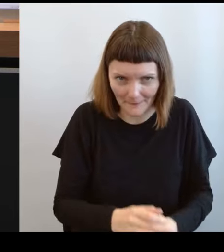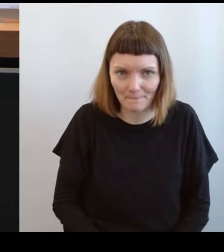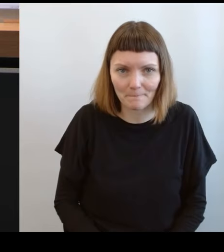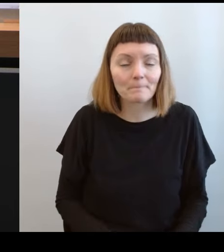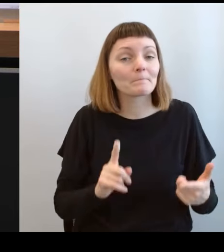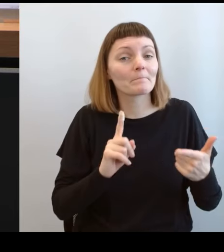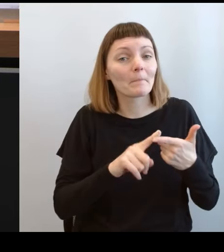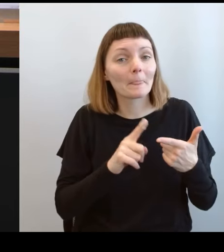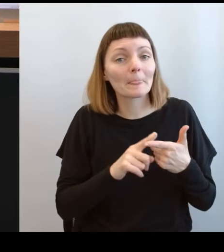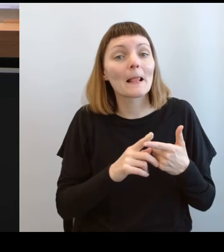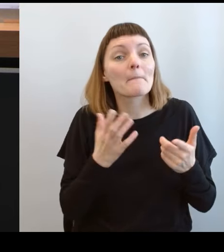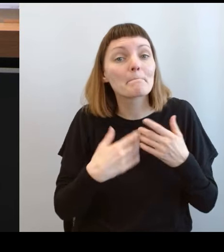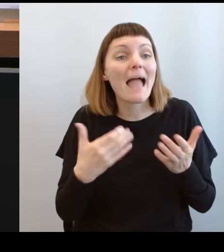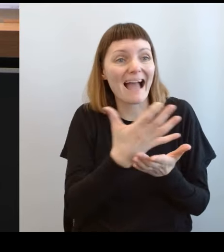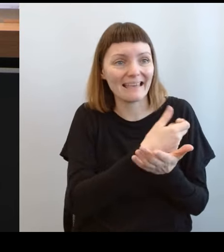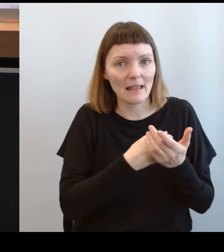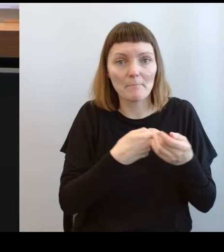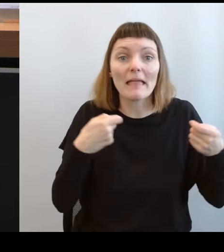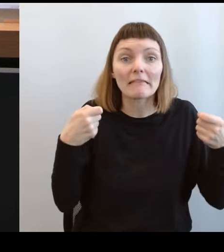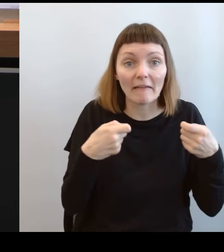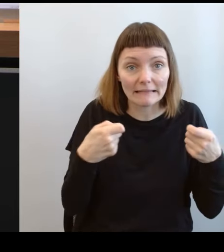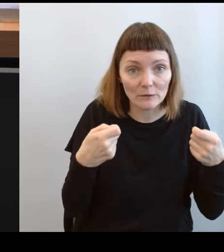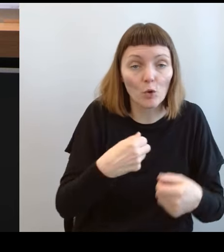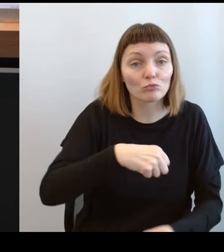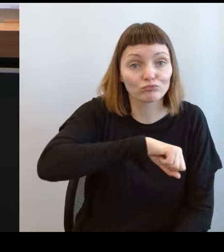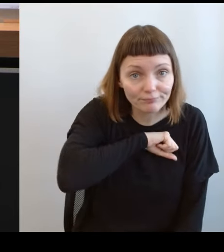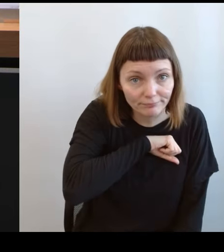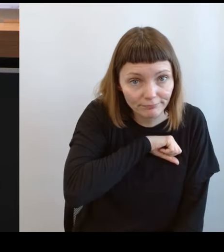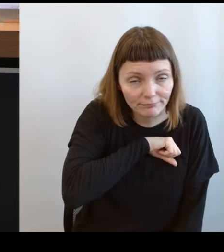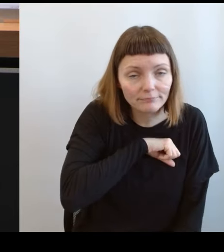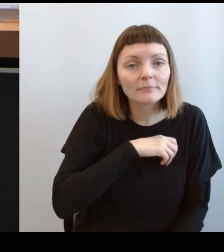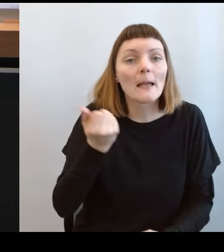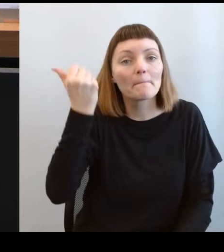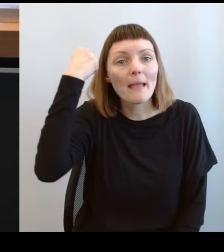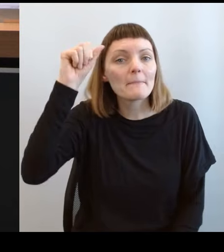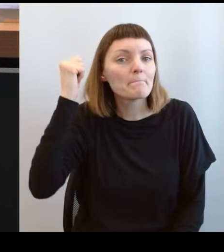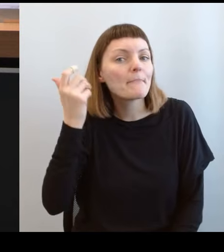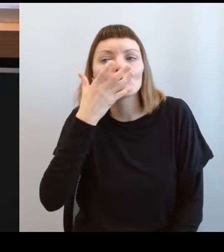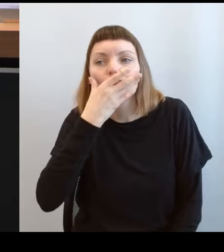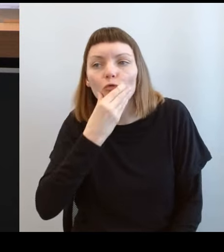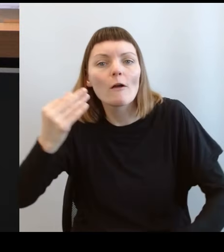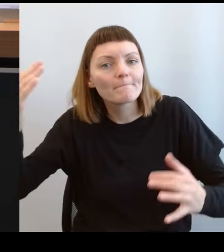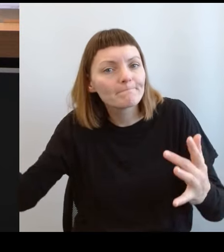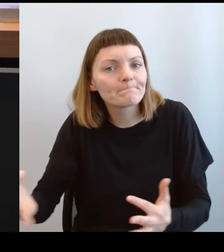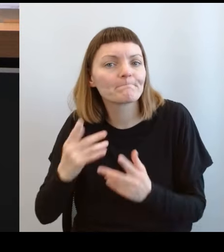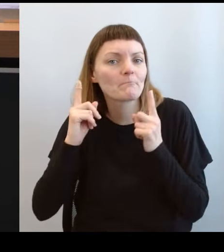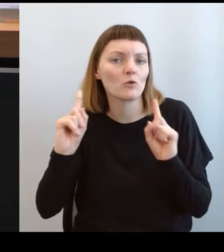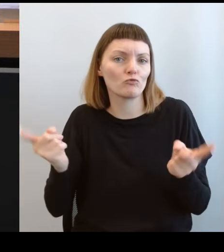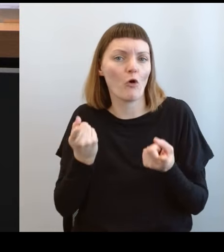Berlin soll schließlich noch attraktiver werden für uns Berlinerinnen und Berliner, aber natürlich auch für unsere Gäste.